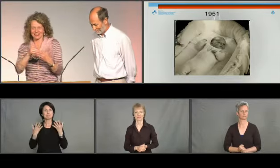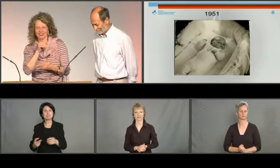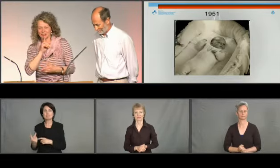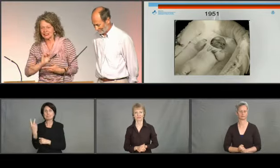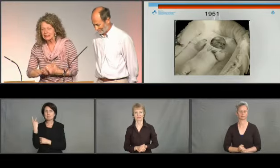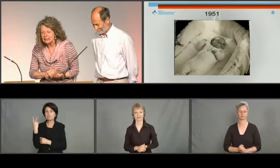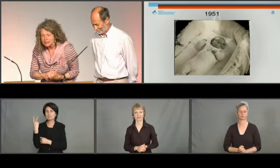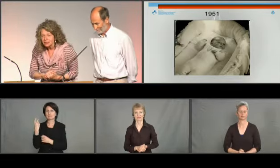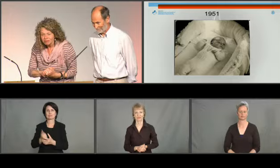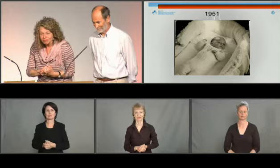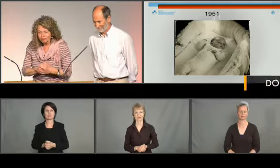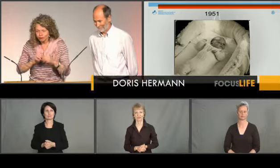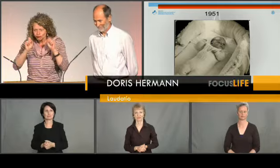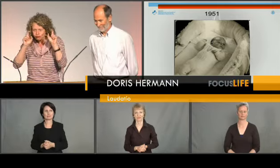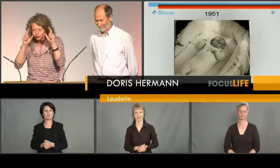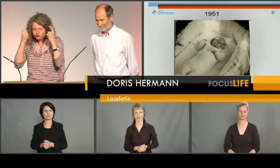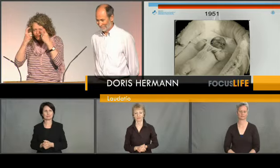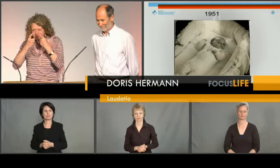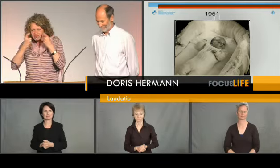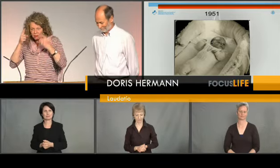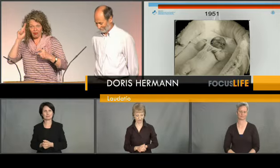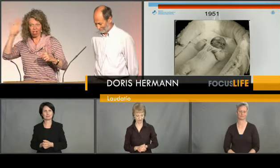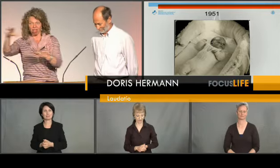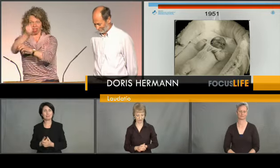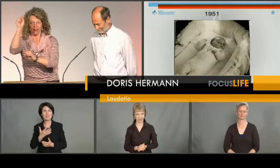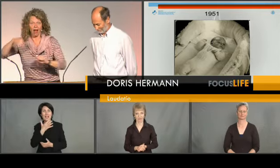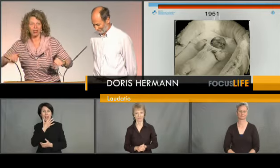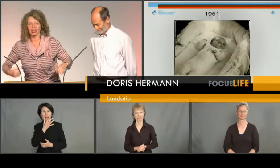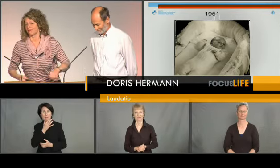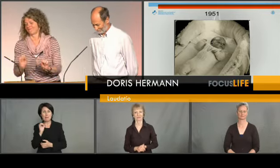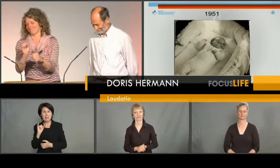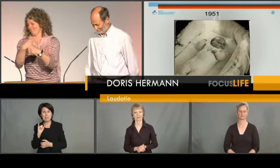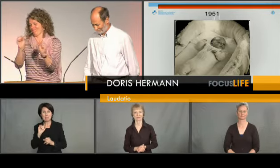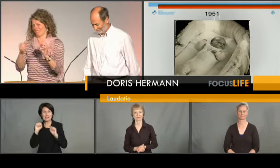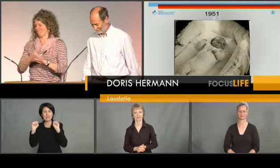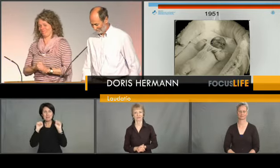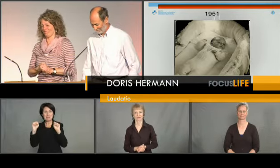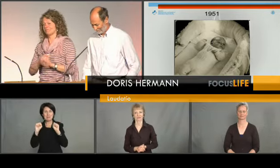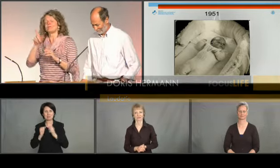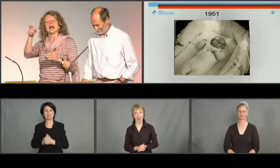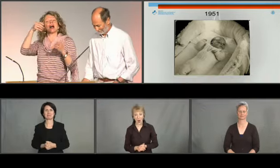Ein süsses kleines Baby. Können Sie es schon erahnen? Wahrscheinlich ist dies nicht möglich.